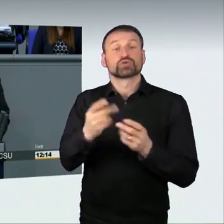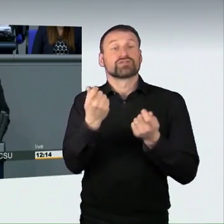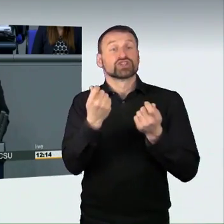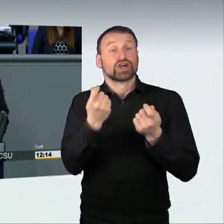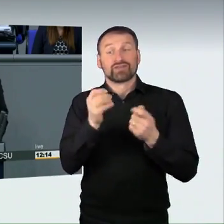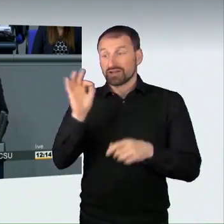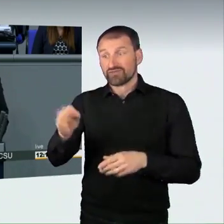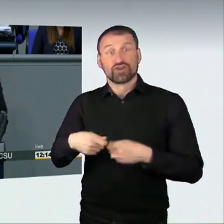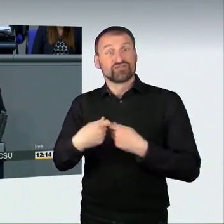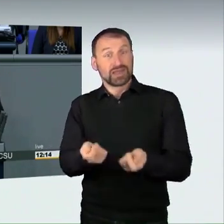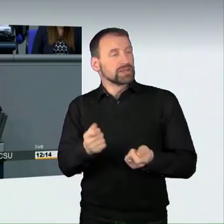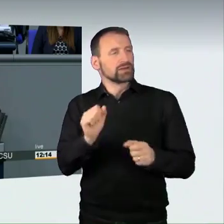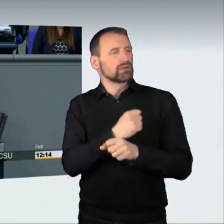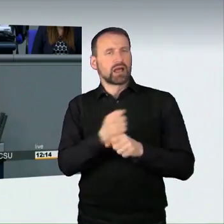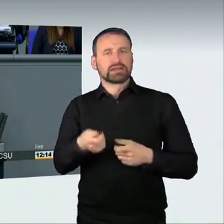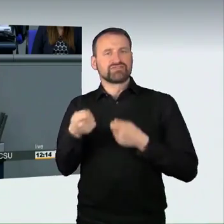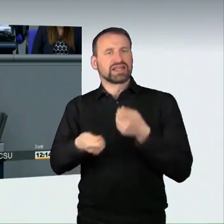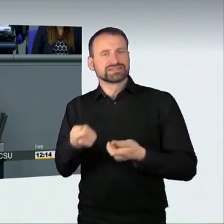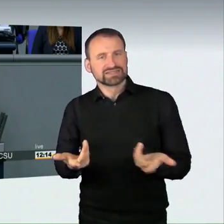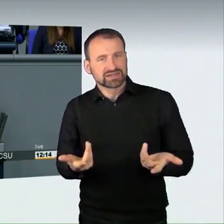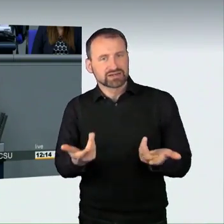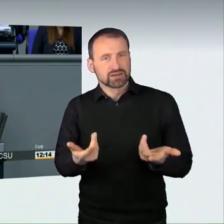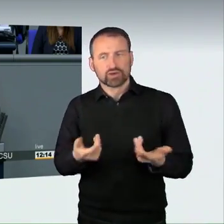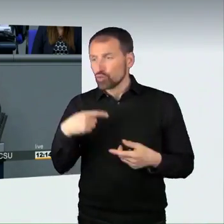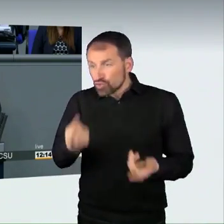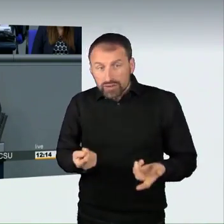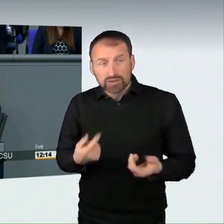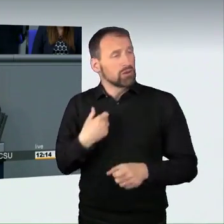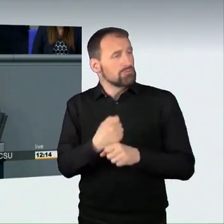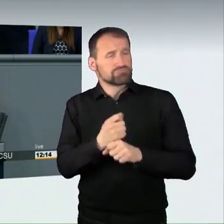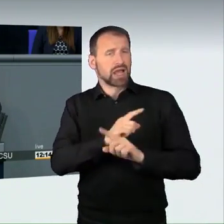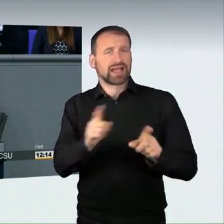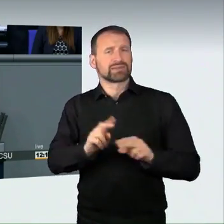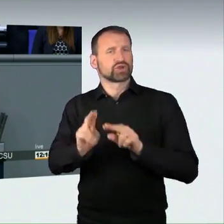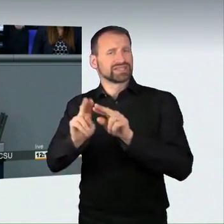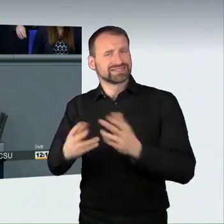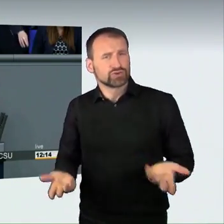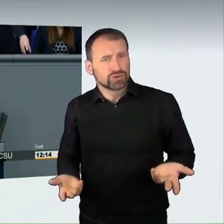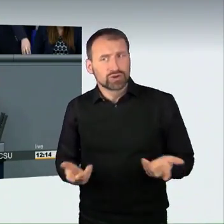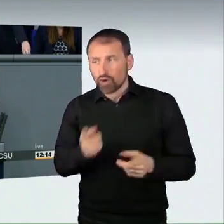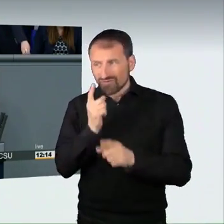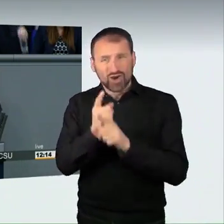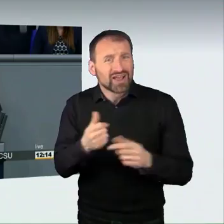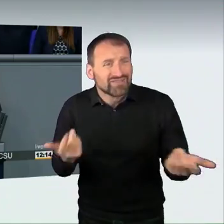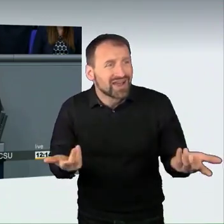und nicht mehr finanzierbar sind. Dann werden sie letztlich auch nicht mehr vorgenommen. Und wer hat dann hinterher die Folgen zu tragen? Das sind doch die Mieterinnen